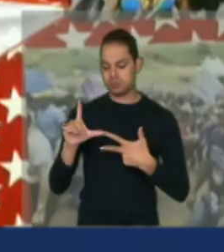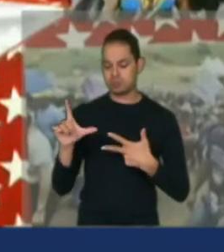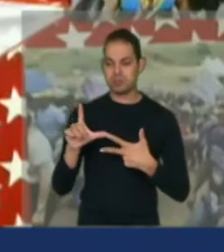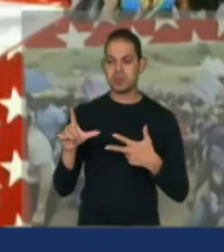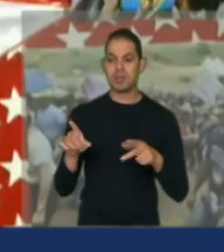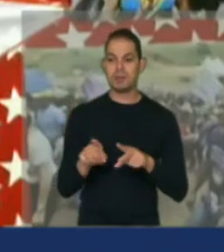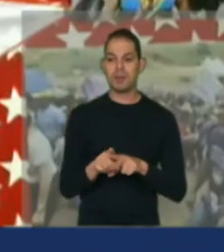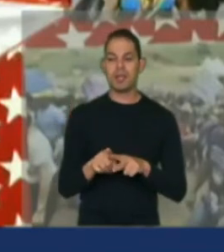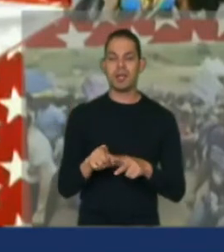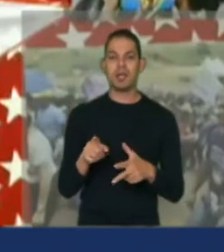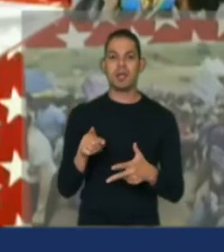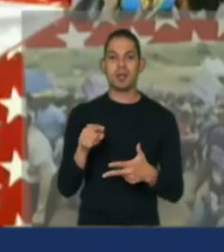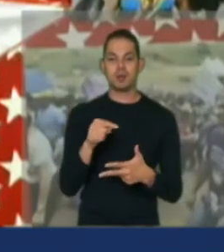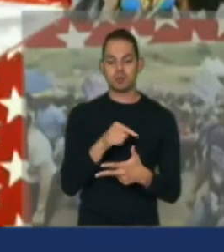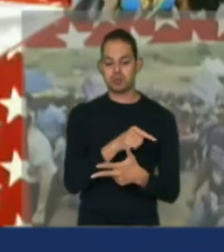PODERES NÃO PODEM SER PISOTEADOS PELO CHEFE DO PODER